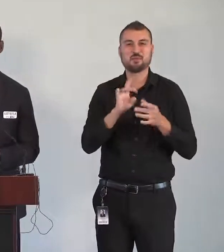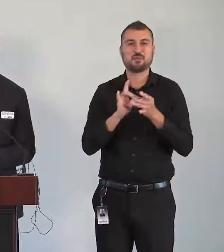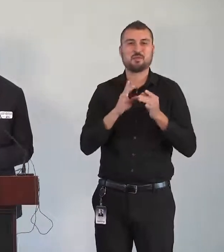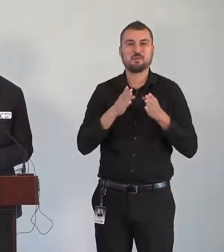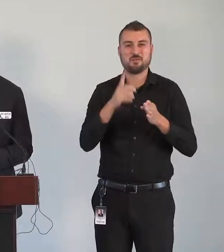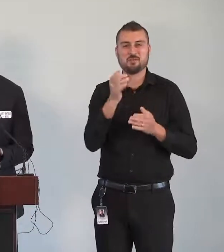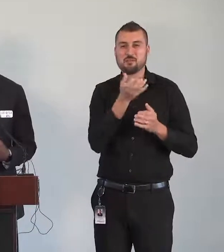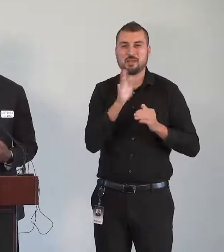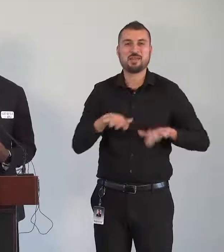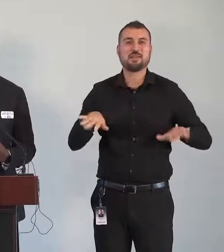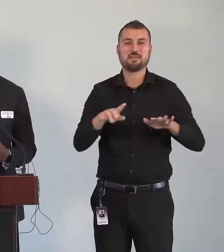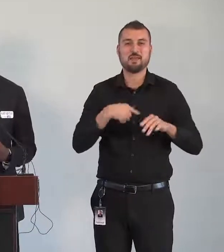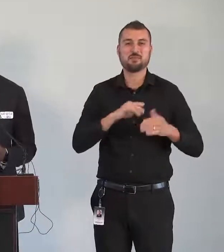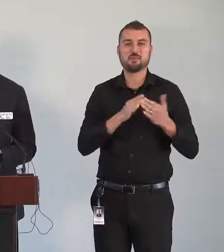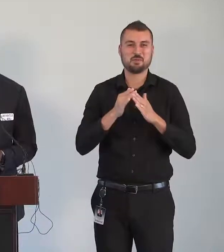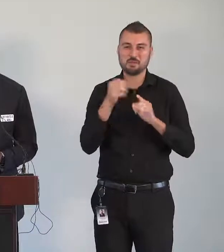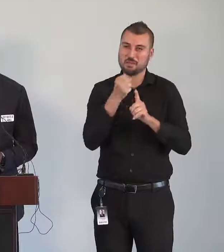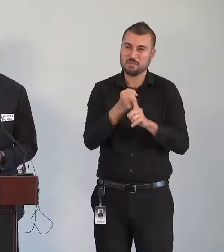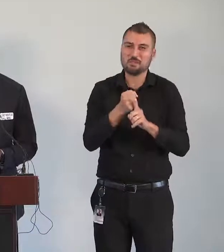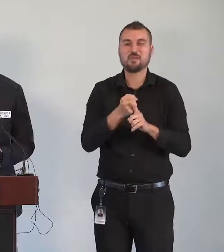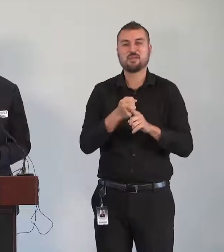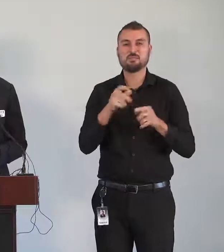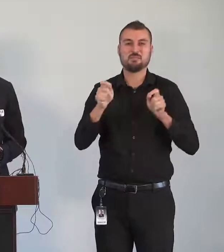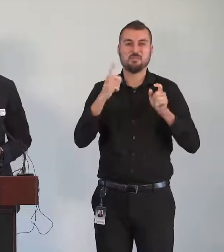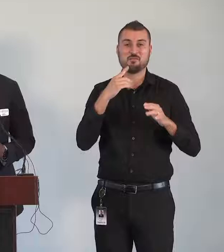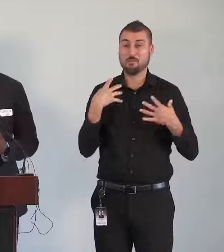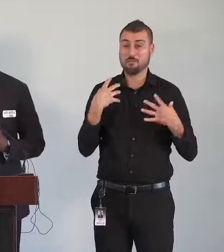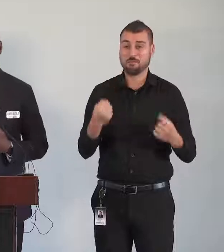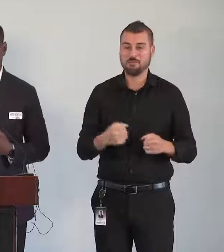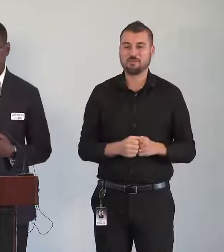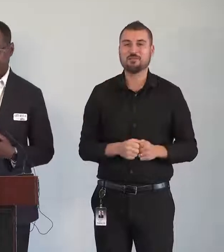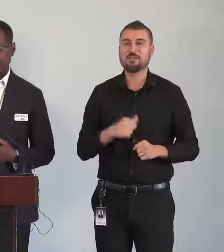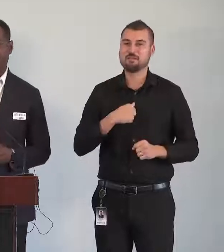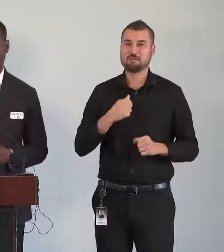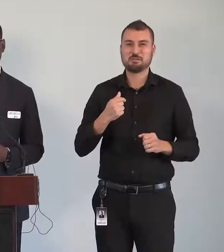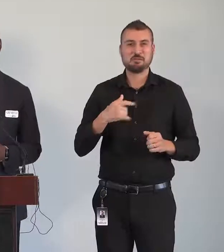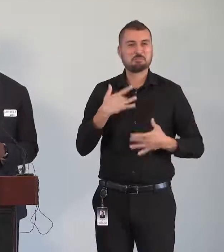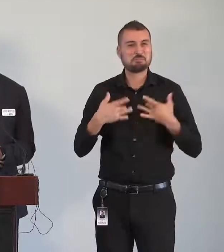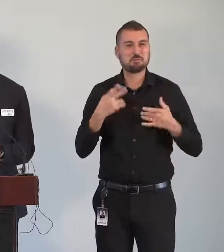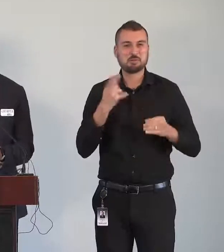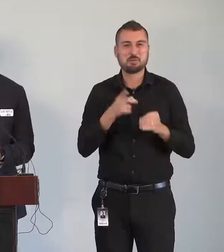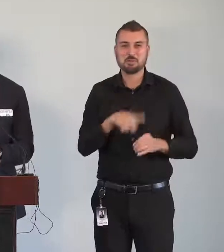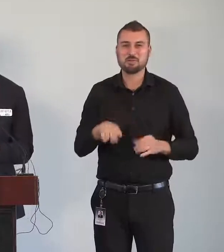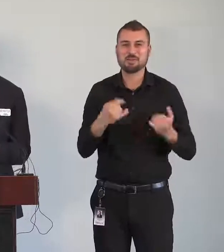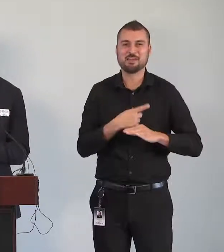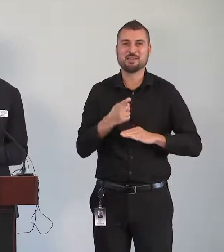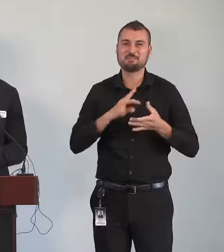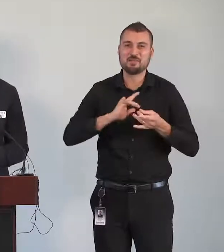administrador de impacto comunitario para la salud Me complace unirme a usted hoy, para hablar sobre la operación de inmunización